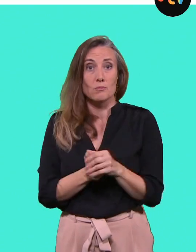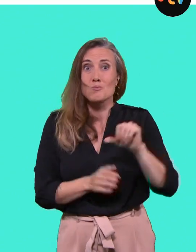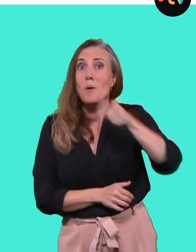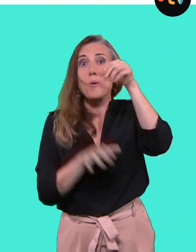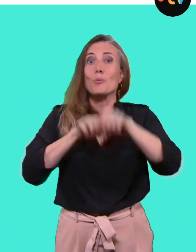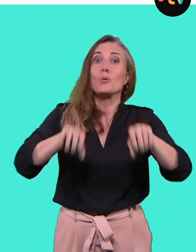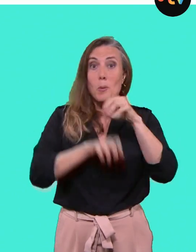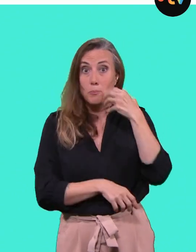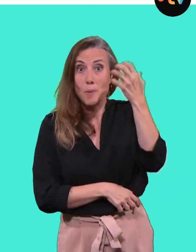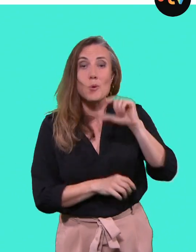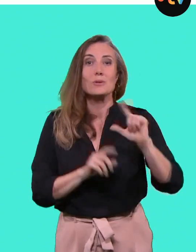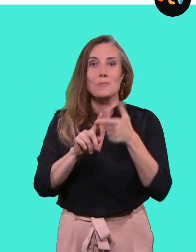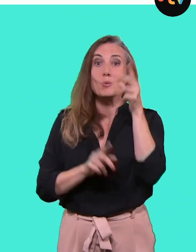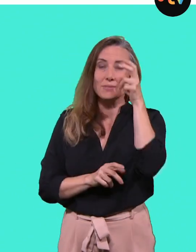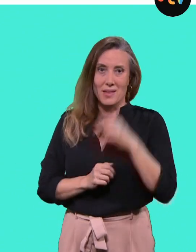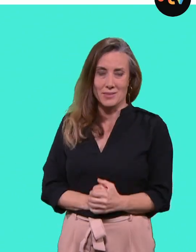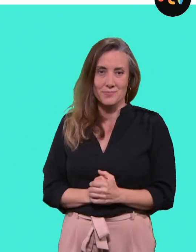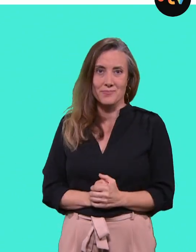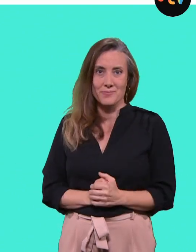Le noyer est la seconde espèce fruitière plantée après la pomme